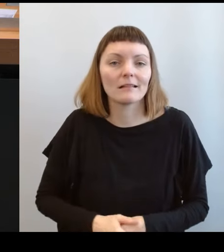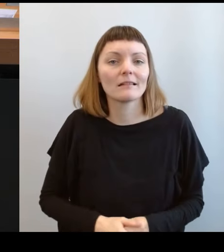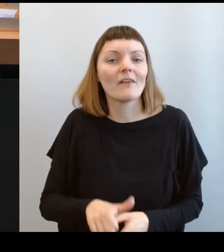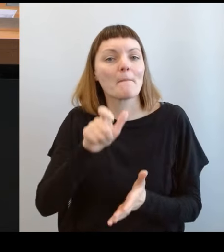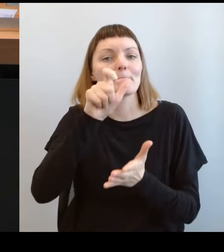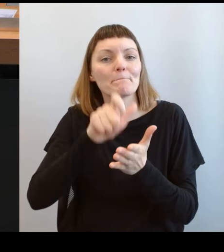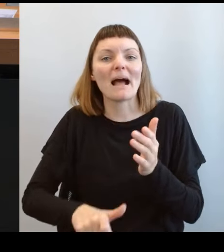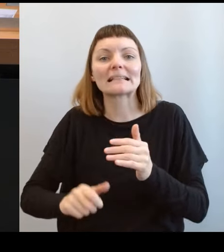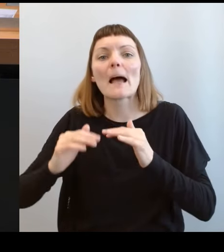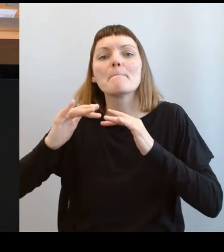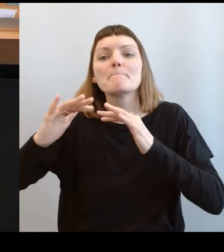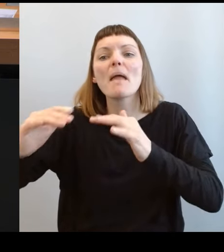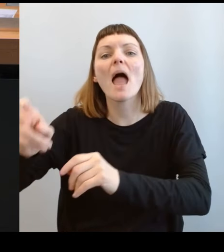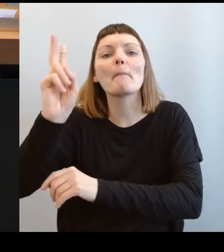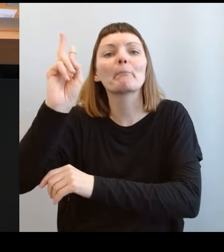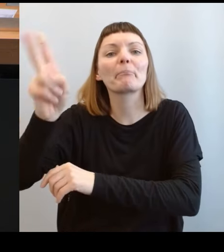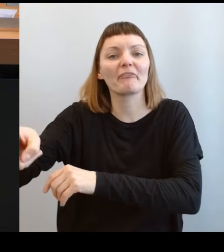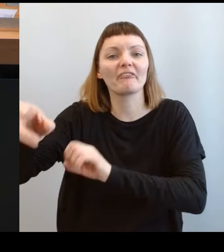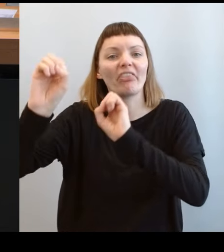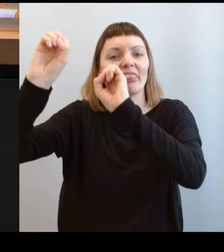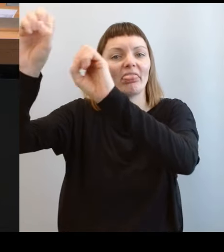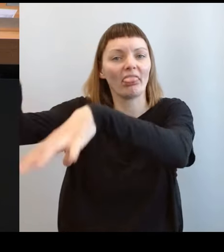Vergangenheit auslöschen müssen.